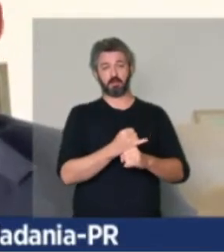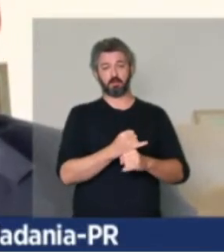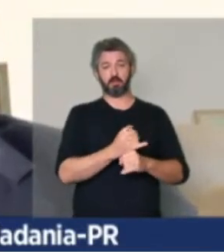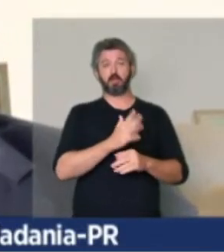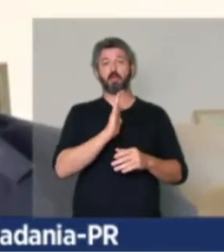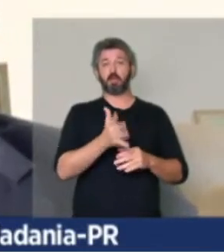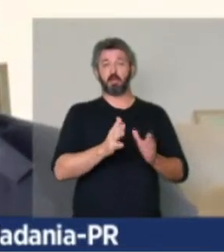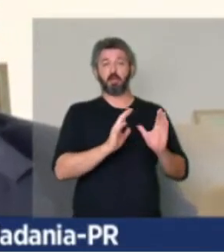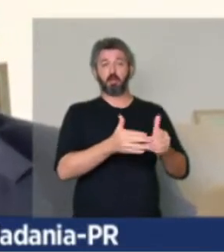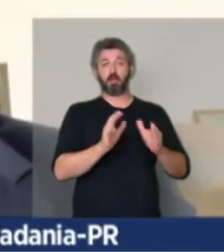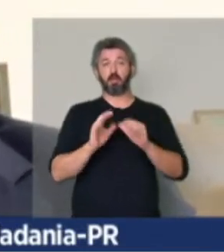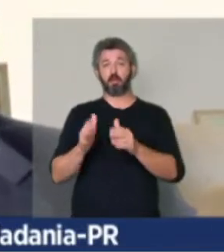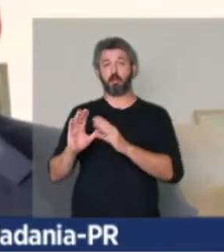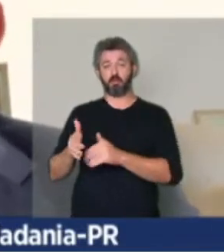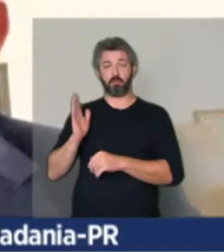COMO AGORA ESTAMOS FAZENDO. EU FIZ UM PEDIDO AO PRESIDENTE